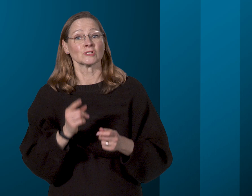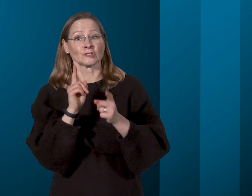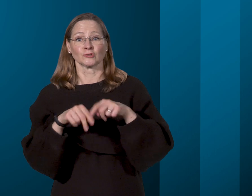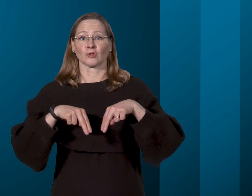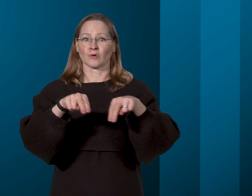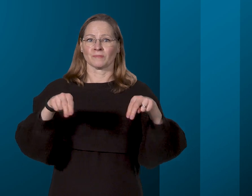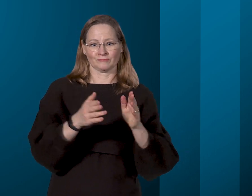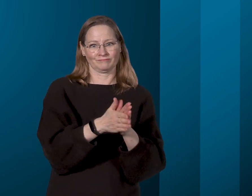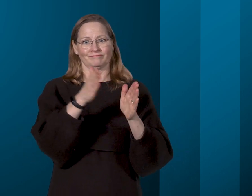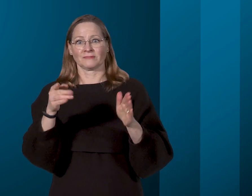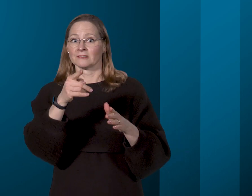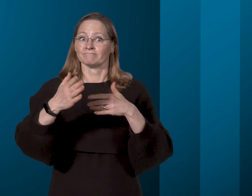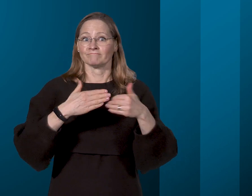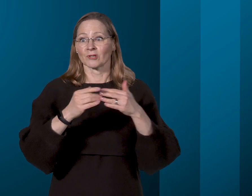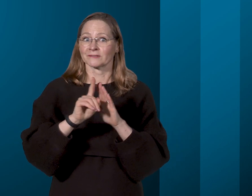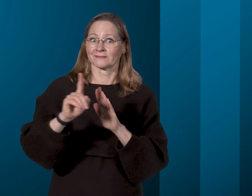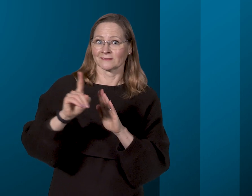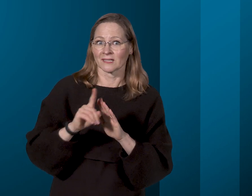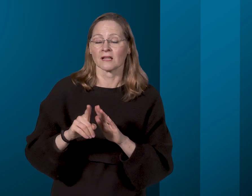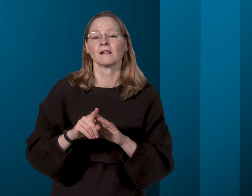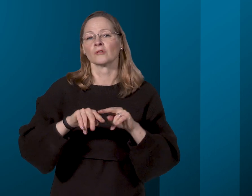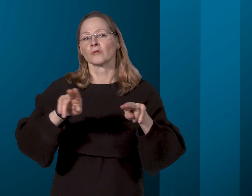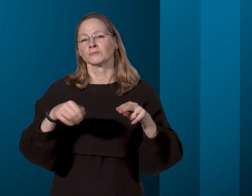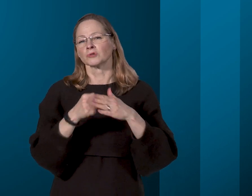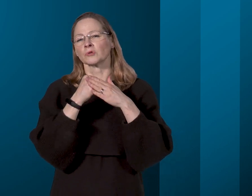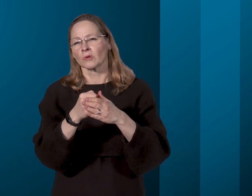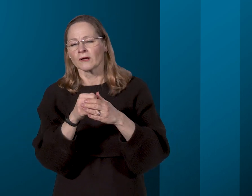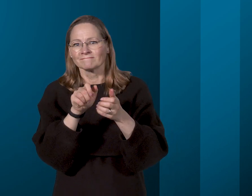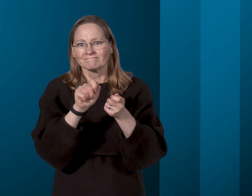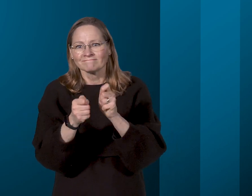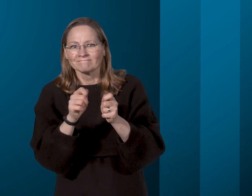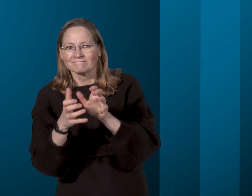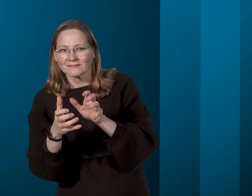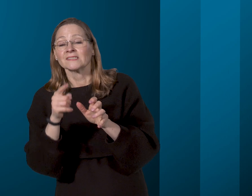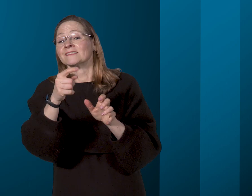Jos siis työskentelet työttömyyden aikana ja saat soviteltua työttömyystukea, -